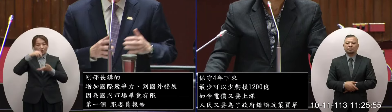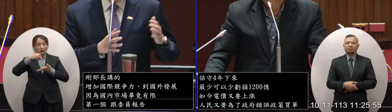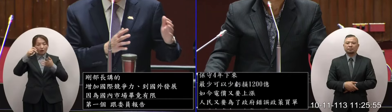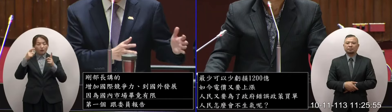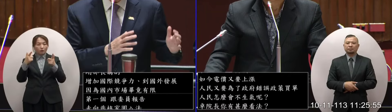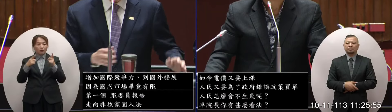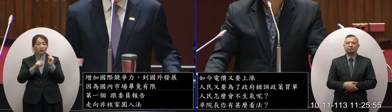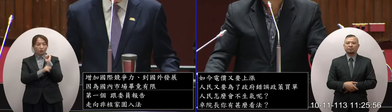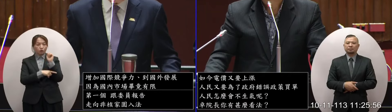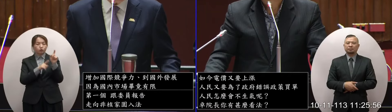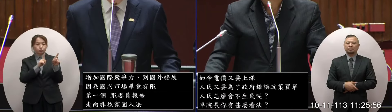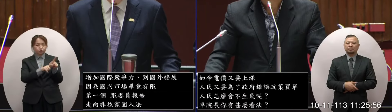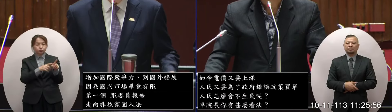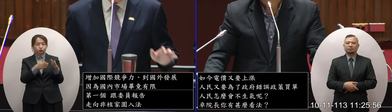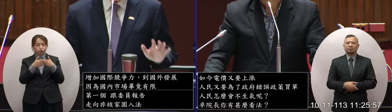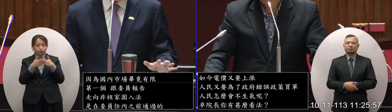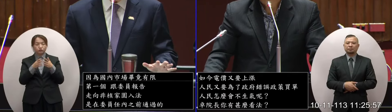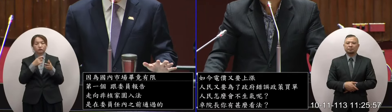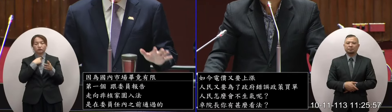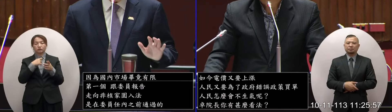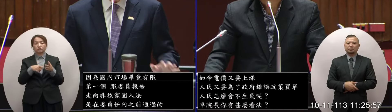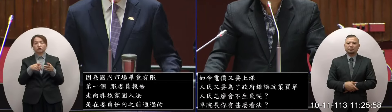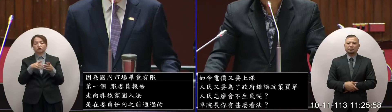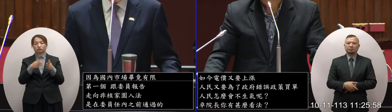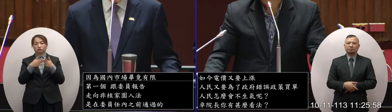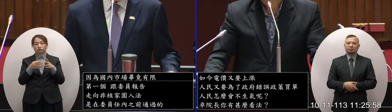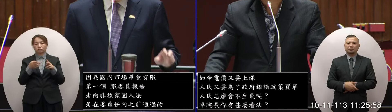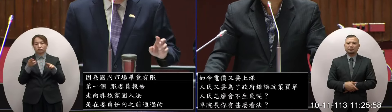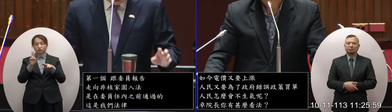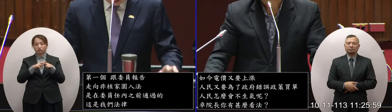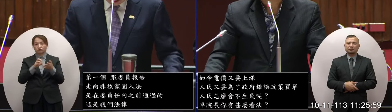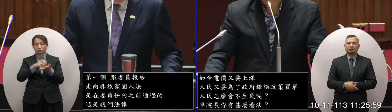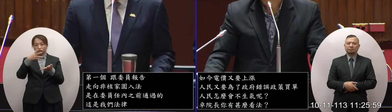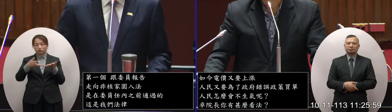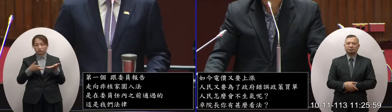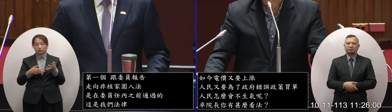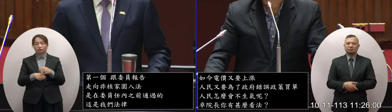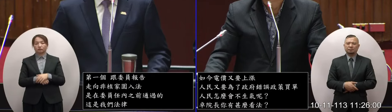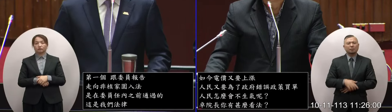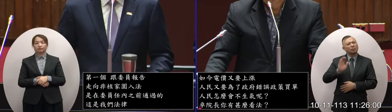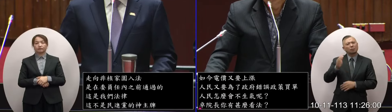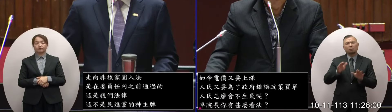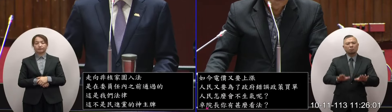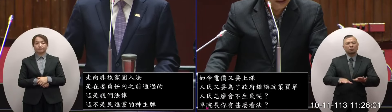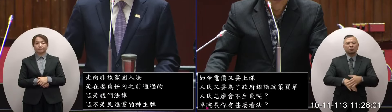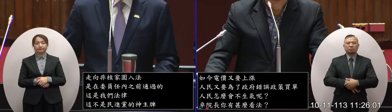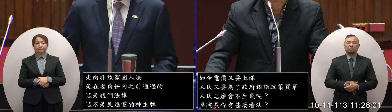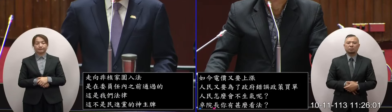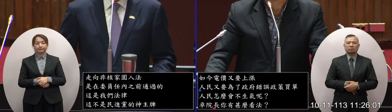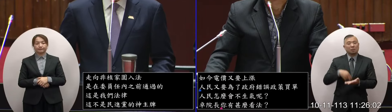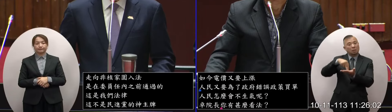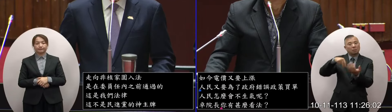要朝向非核家園 這是法律不是神主牌 但是現在我們立法院很多